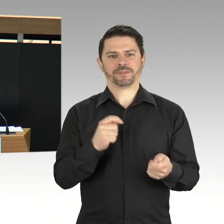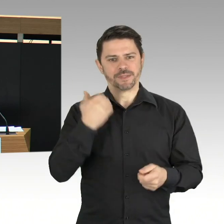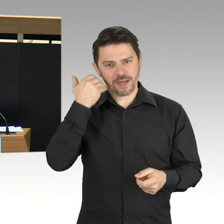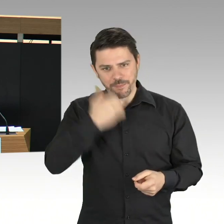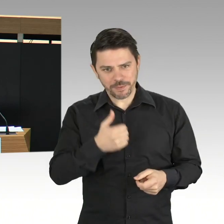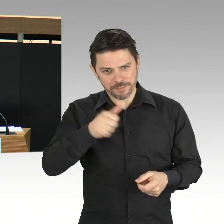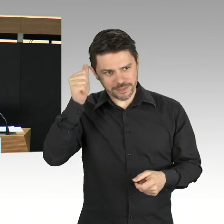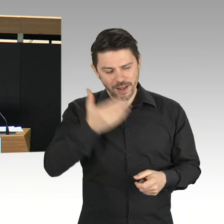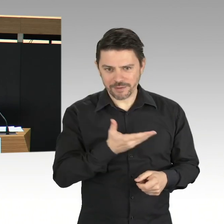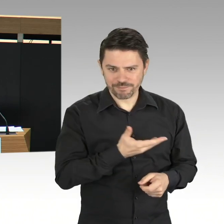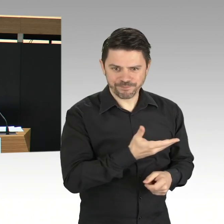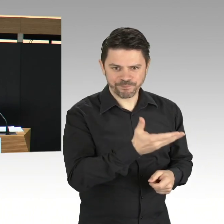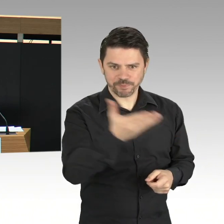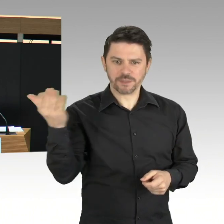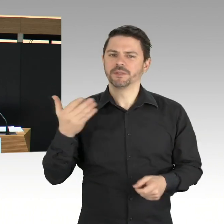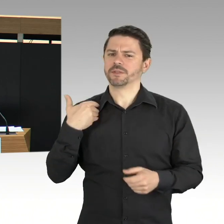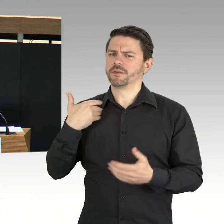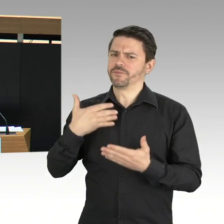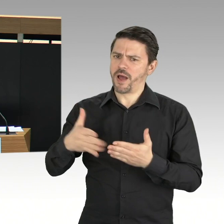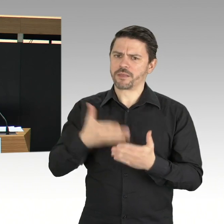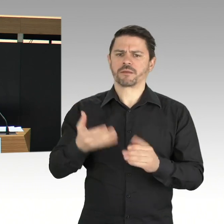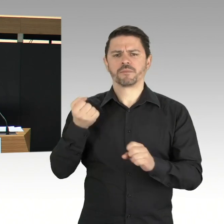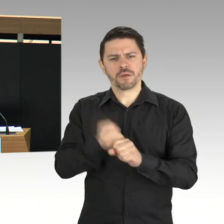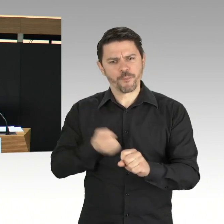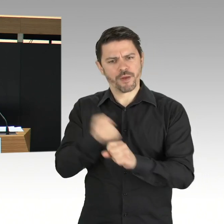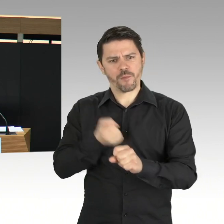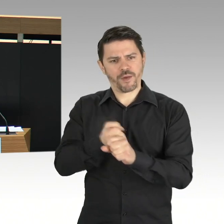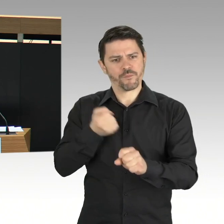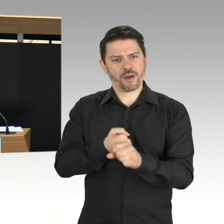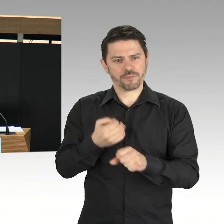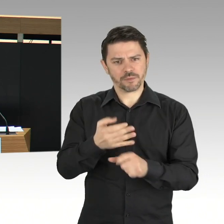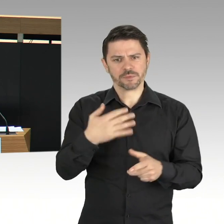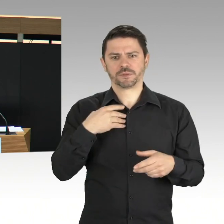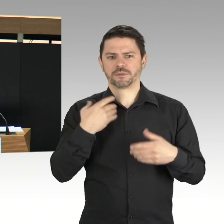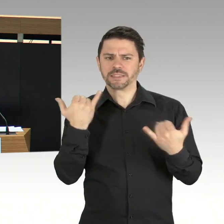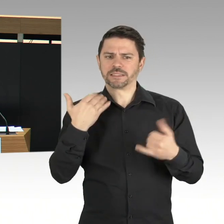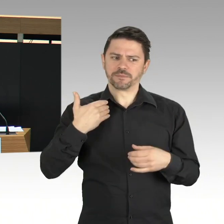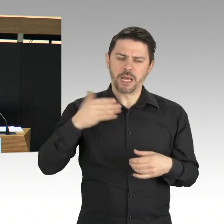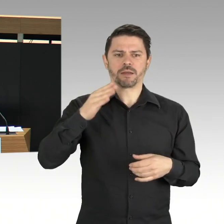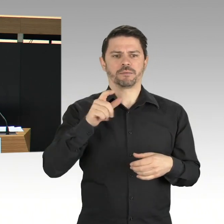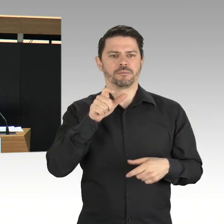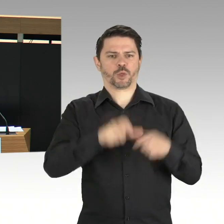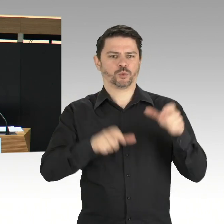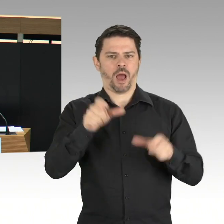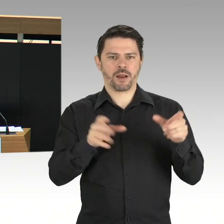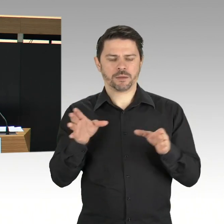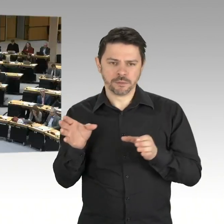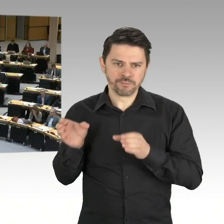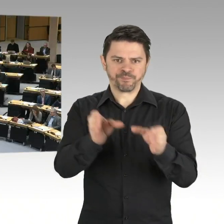ein neues Förderprogramm für die energetische Sanierung auflegen, das endlich mal diesen Konflikt zwischen Sozialen und Ökologie auflöst und dafür sorgt,